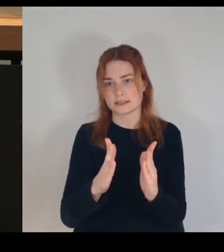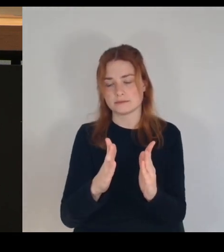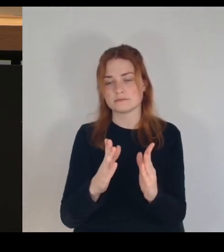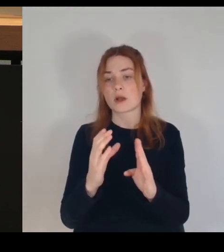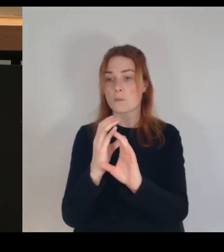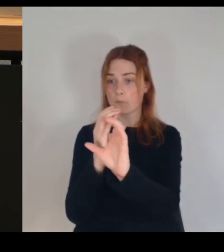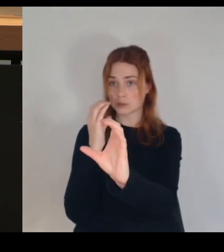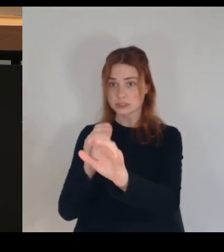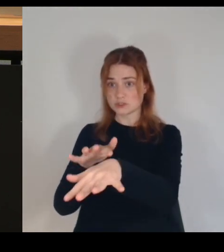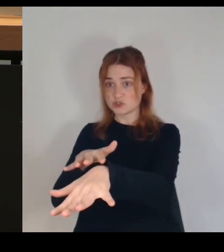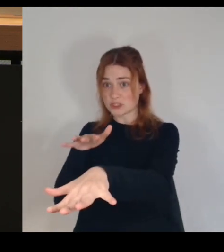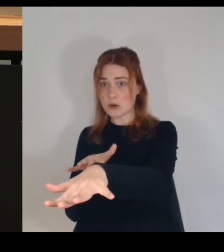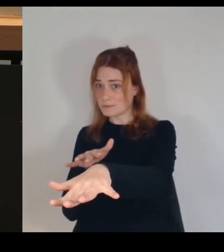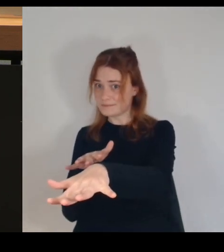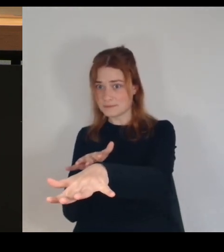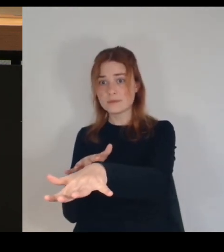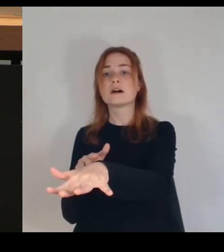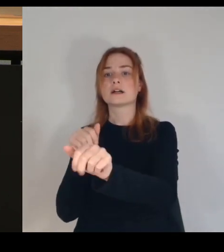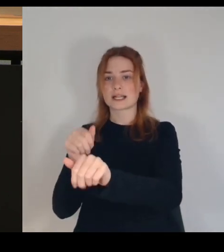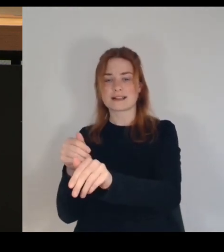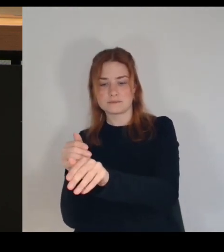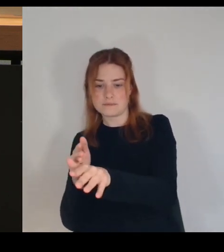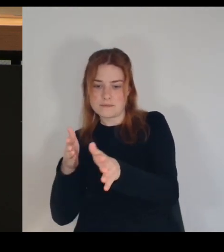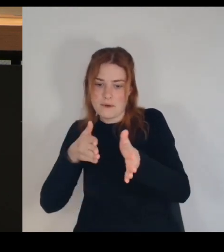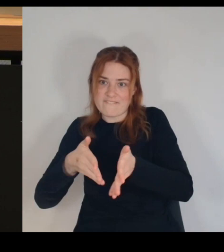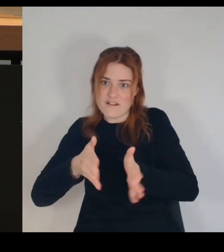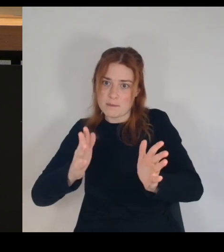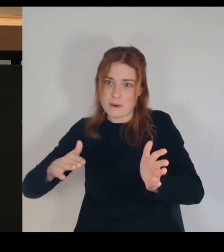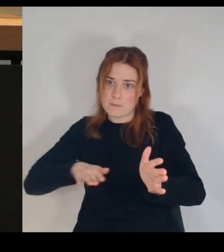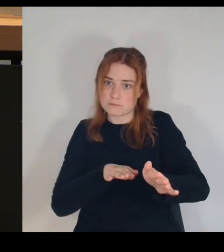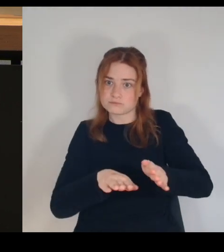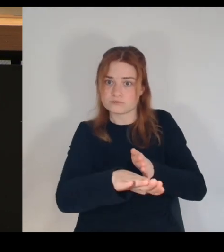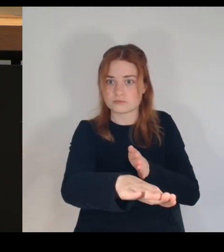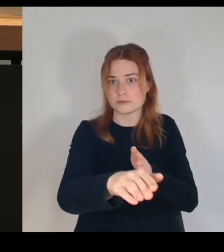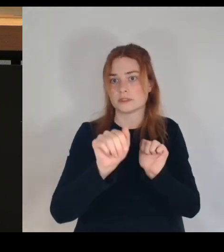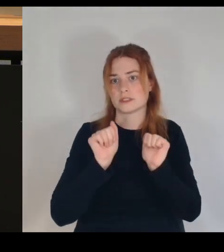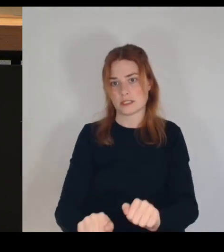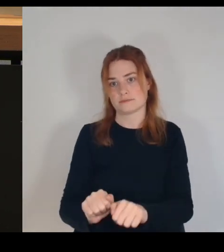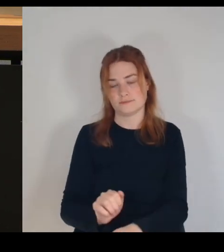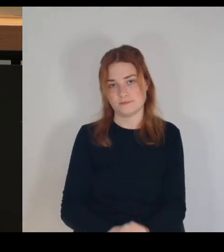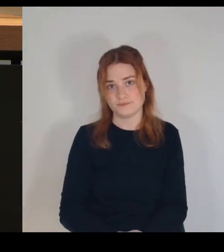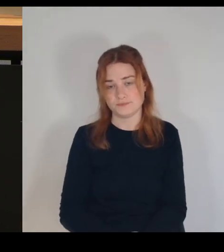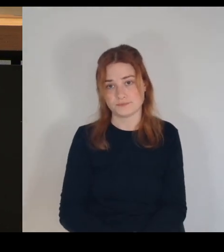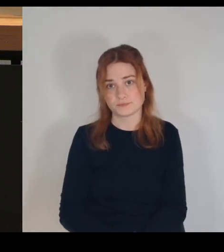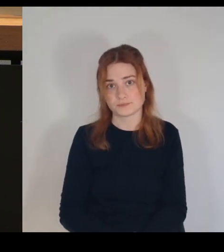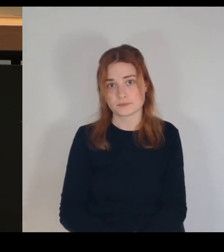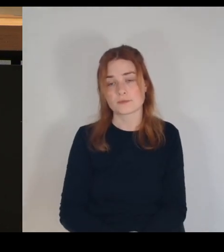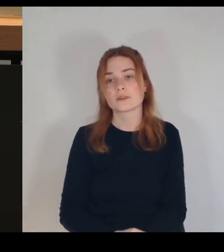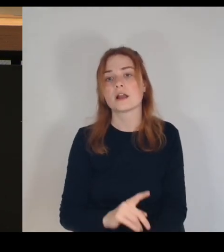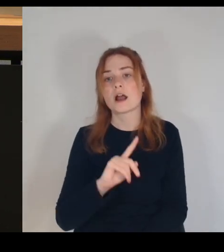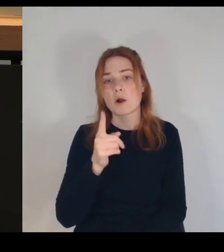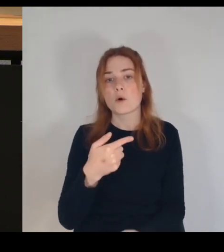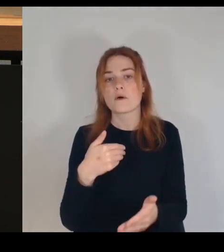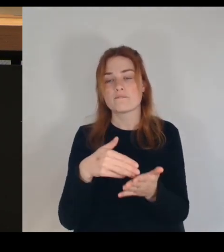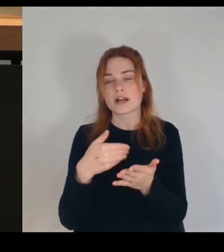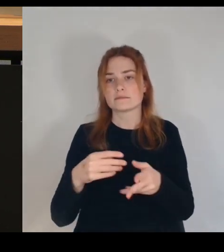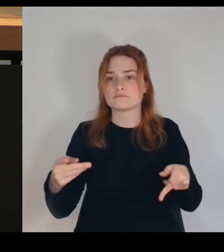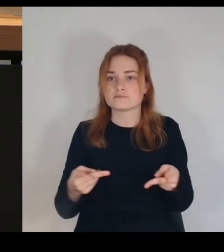Zweitens können sie die Vorrangschaltung weiter voranbringen. Frau Jarasch hat das schon auf den Weg gebracht. Frau Schreiner könnte es